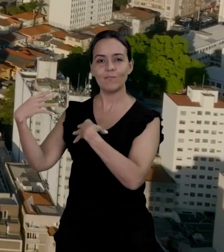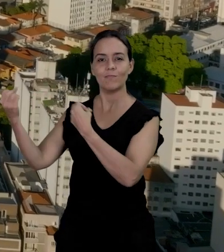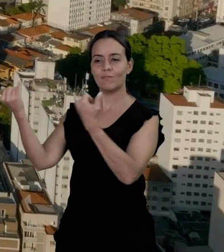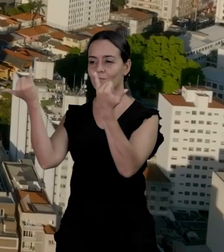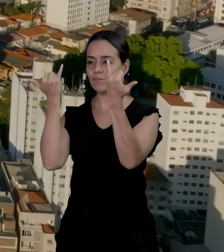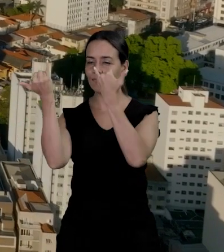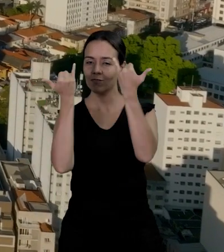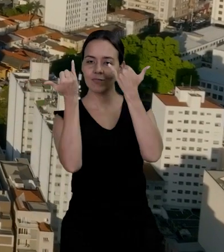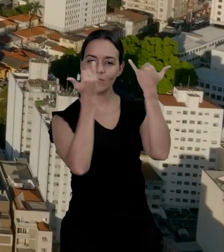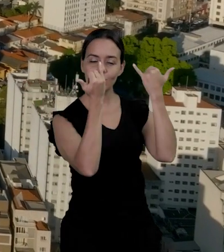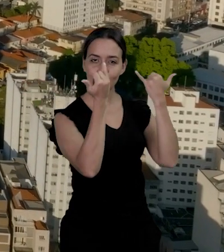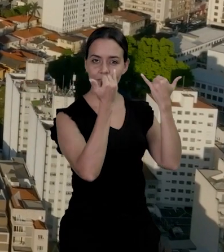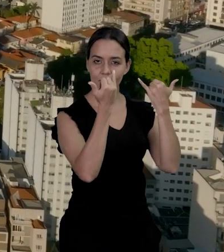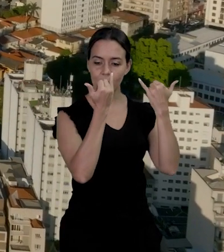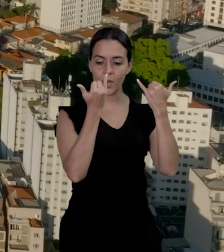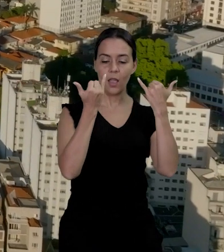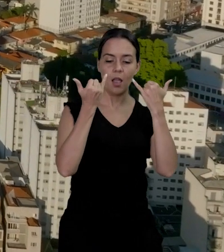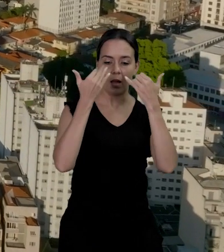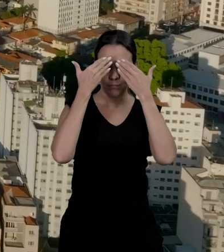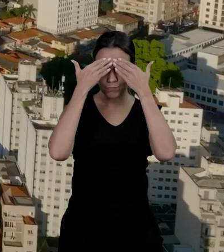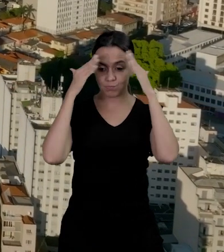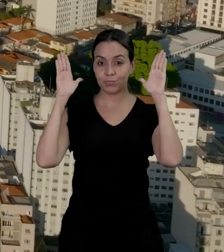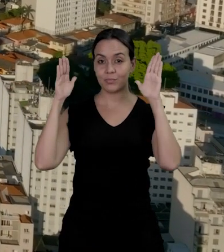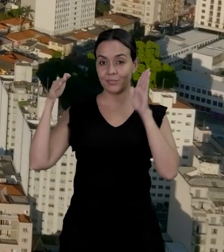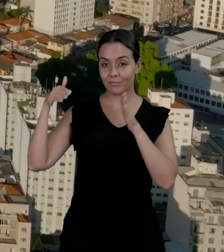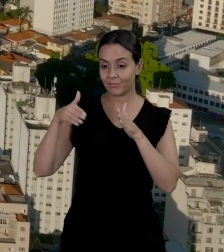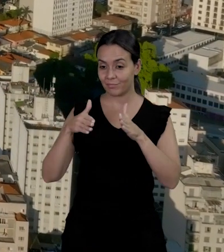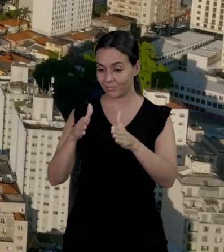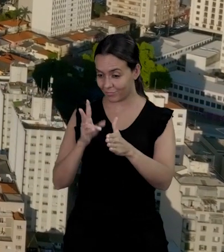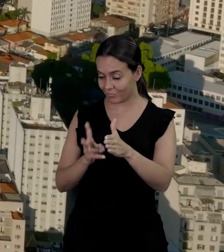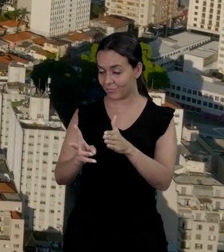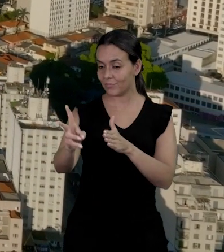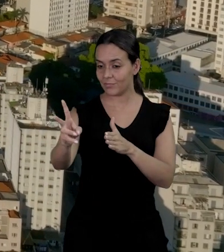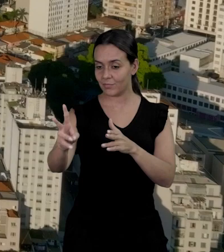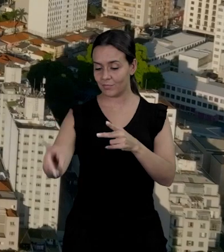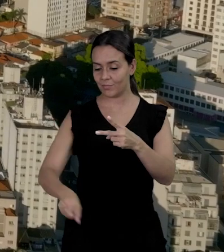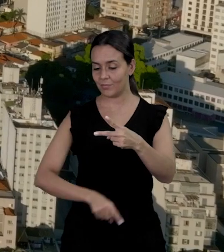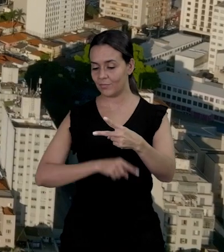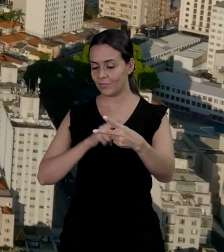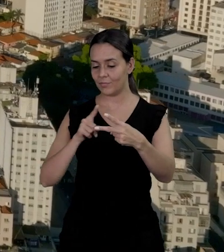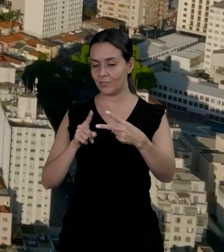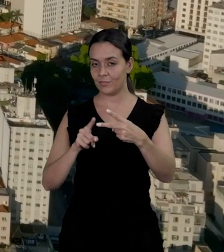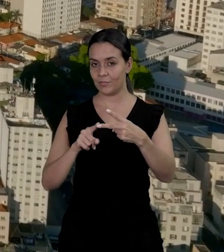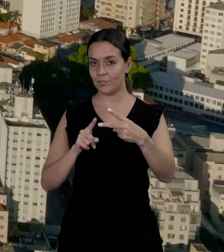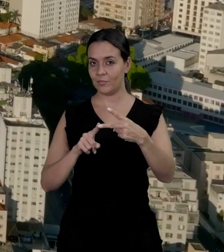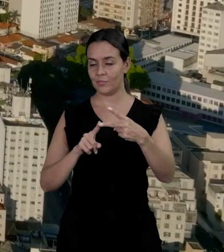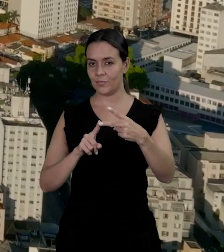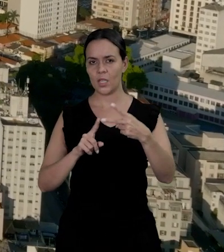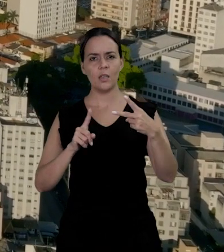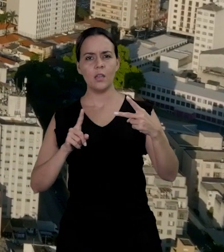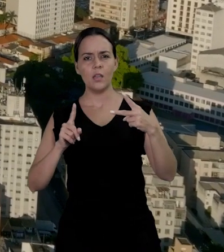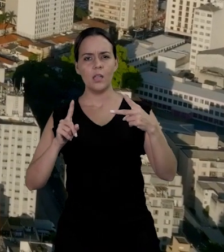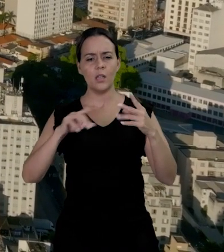A partir da hora que você tem pensamento crítico, você enxerga caminhos. Aí tem que atuar, não é? E por último, é humanidade, porque não adianta a gente ter